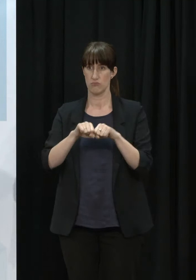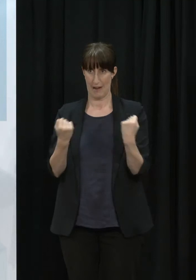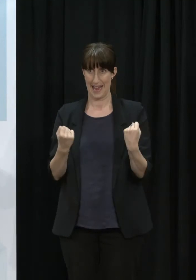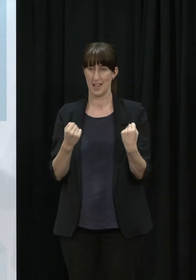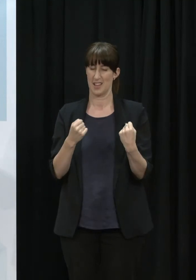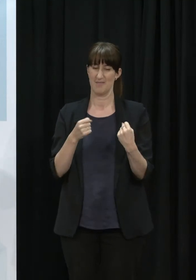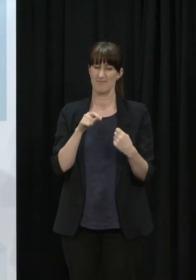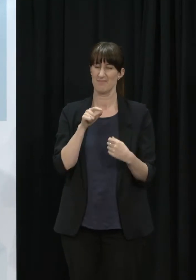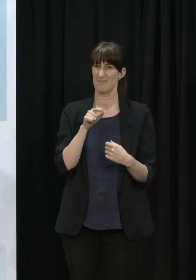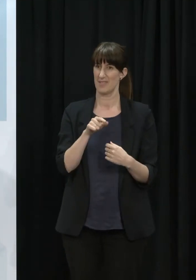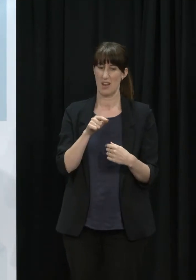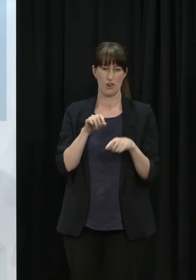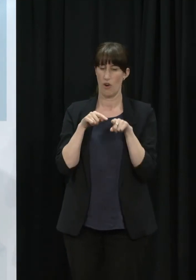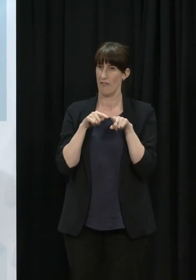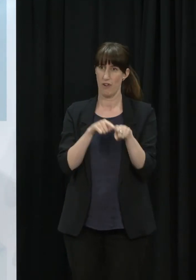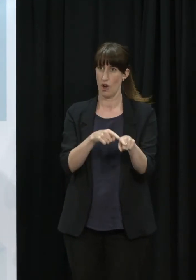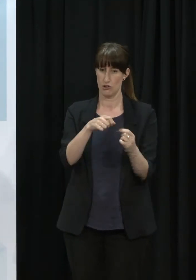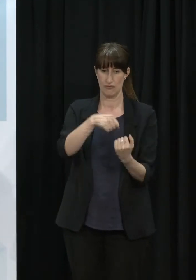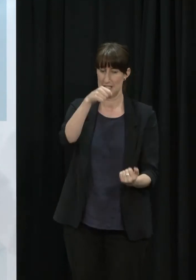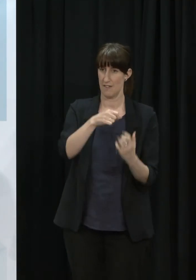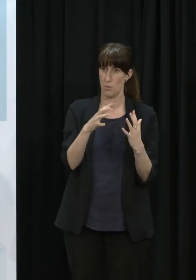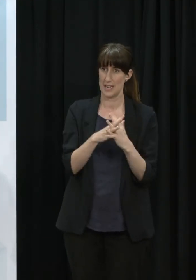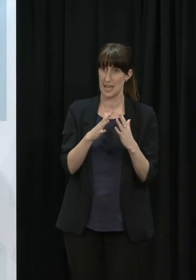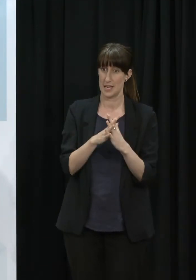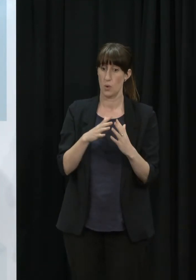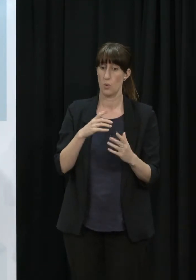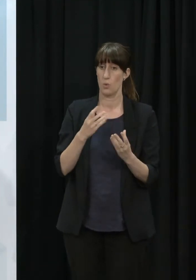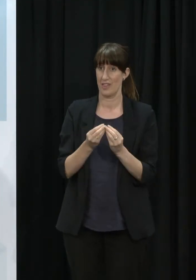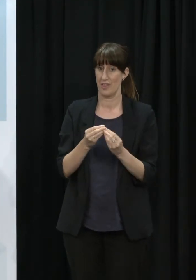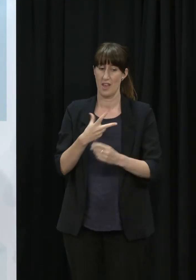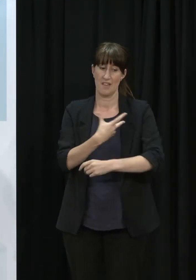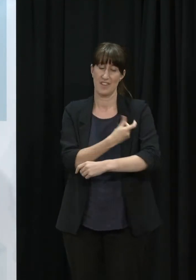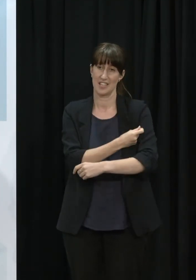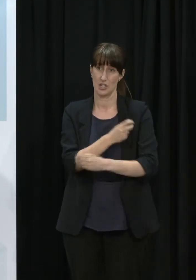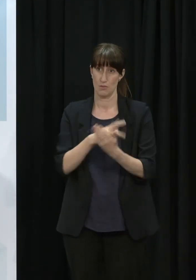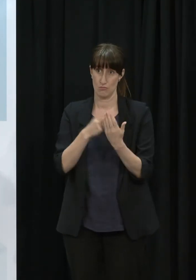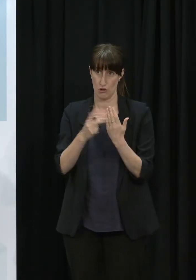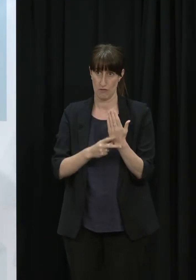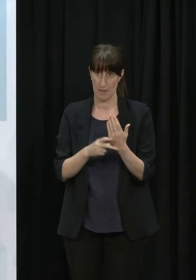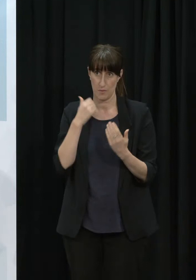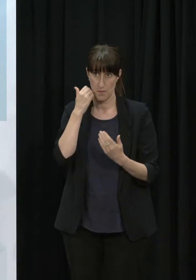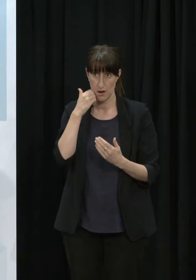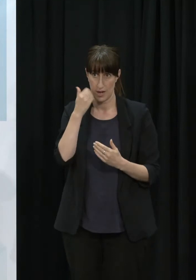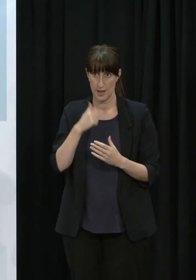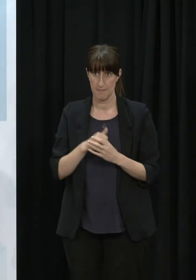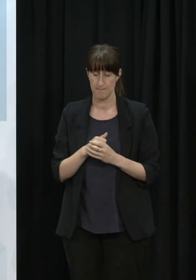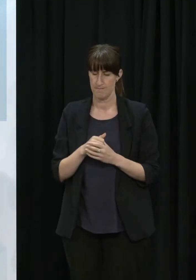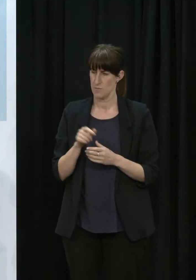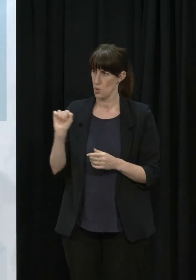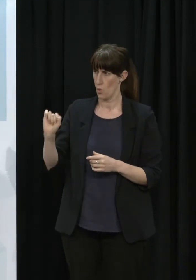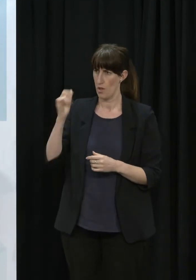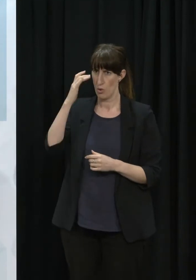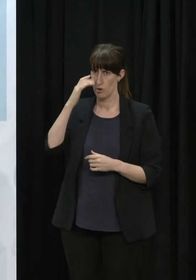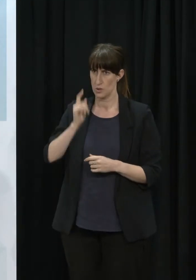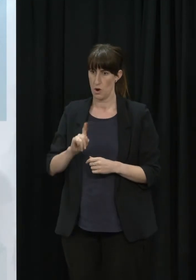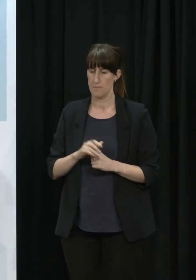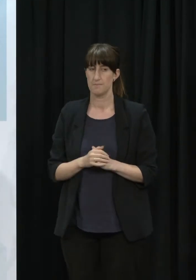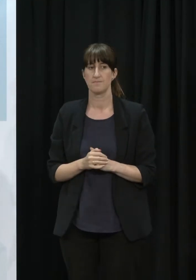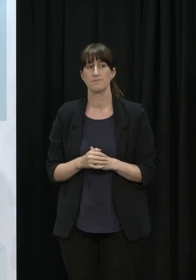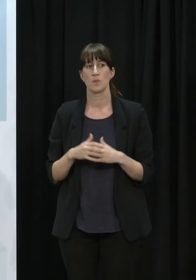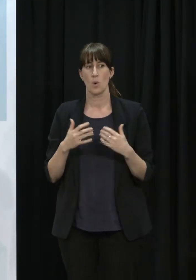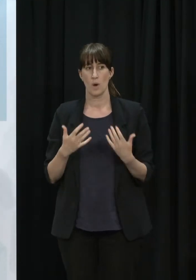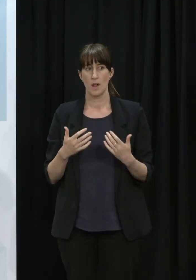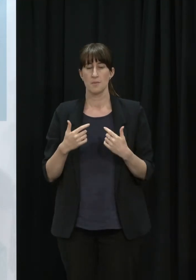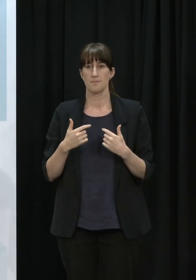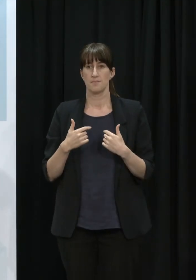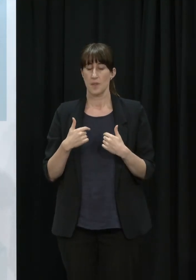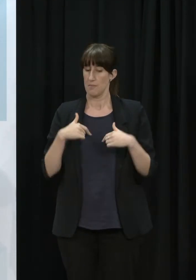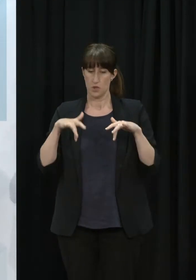te Maori he tino (kaore e